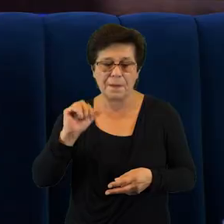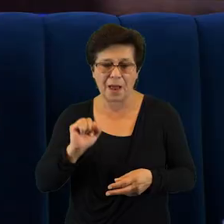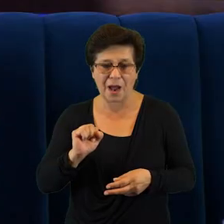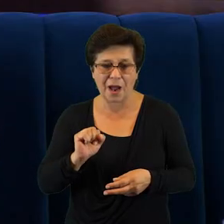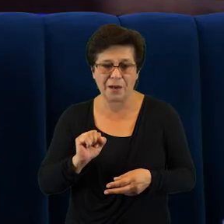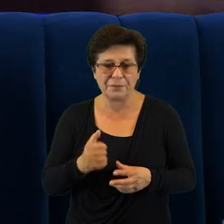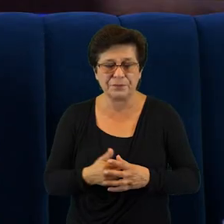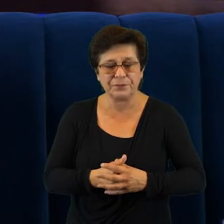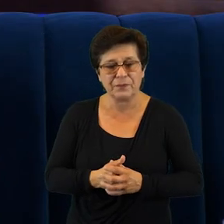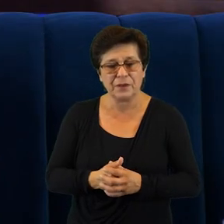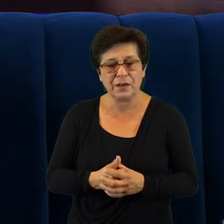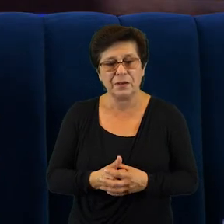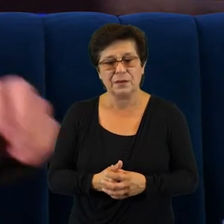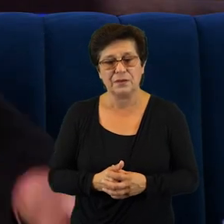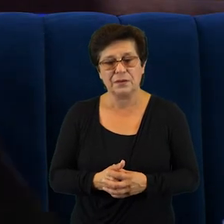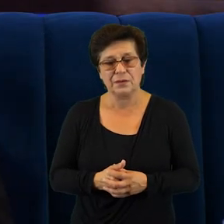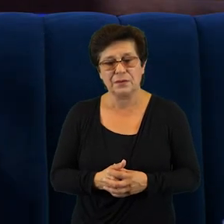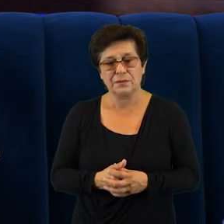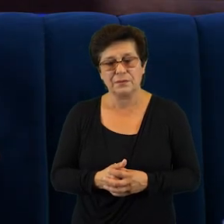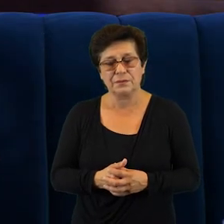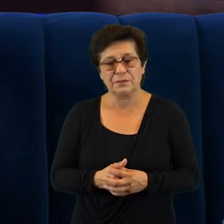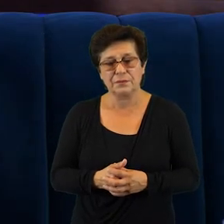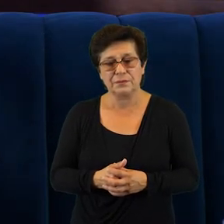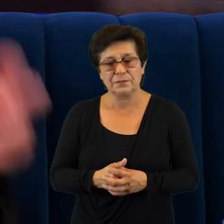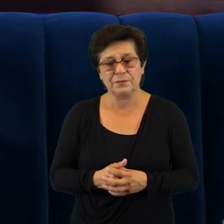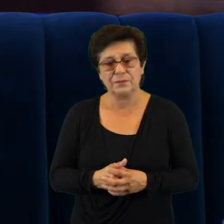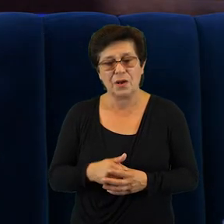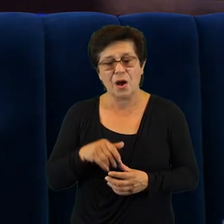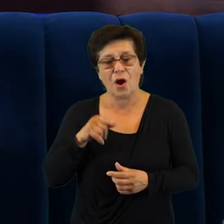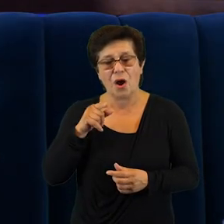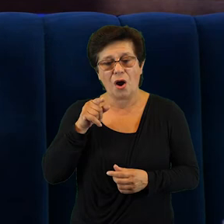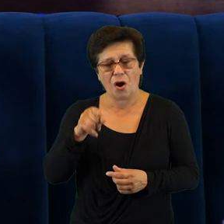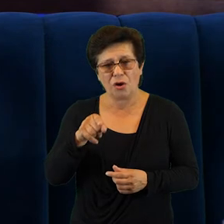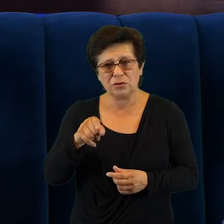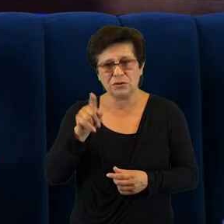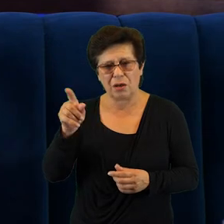który się rozpoczął po drugiej wojnie światowej. Ale on tam doświadczył jednej rzeczy,